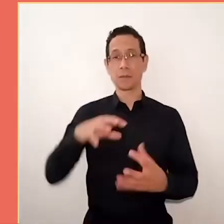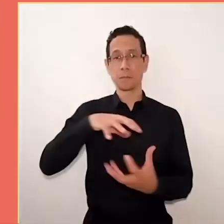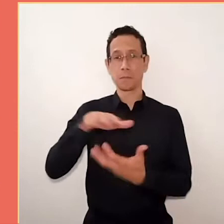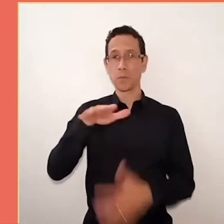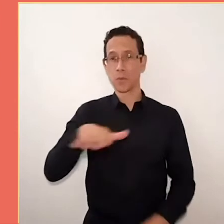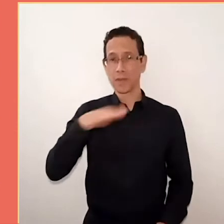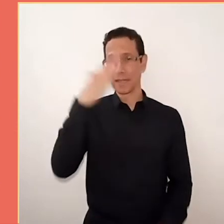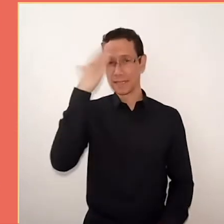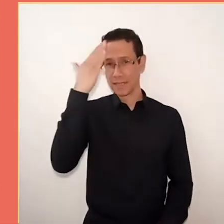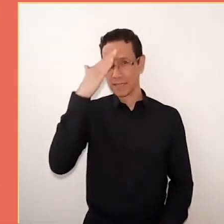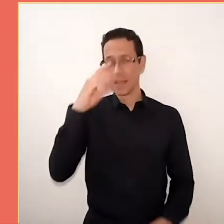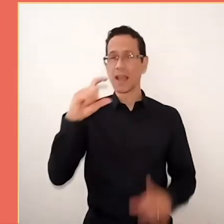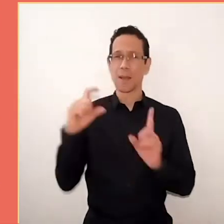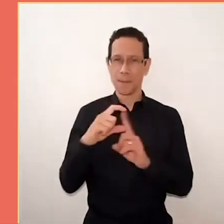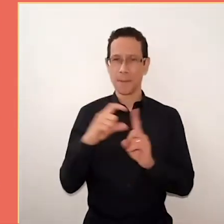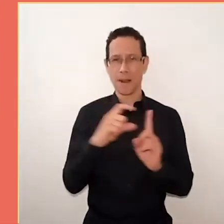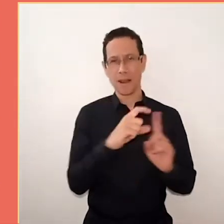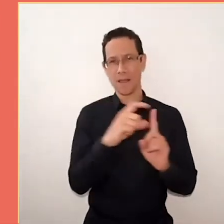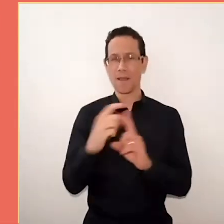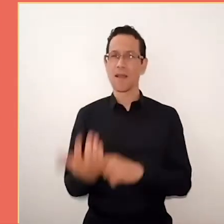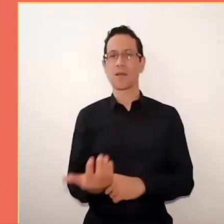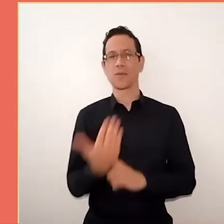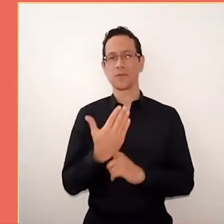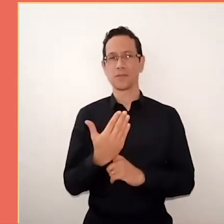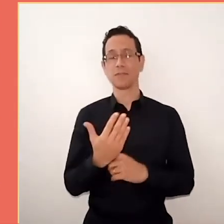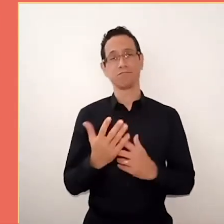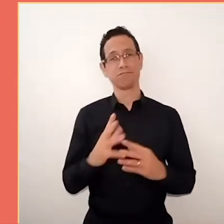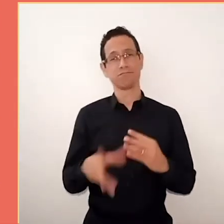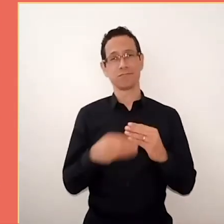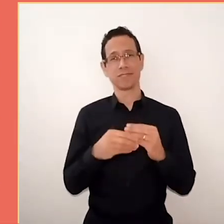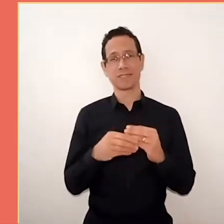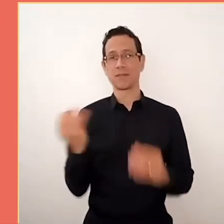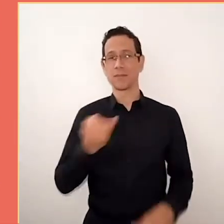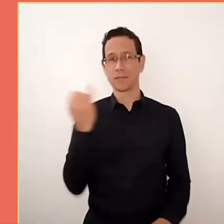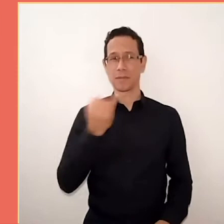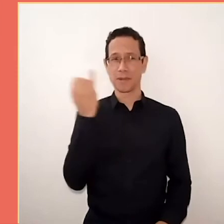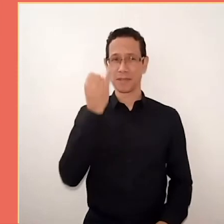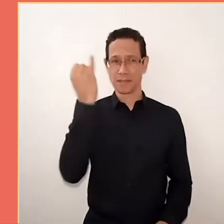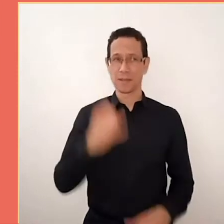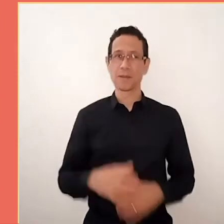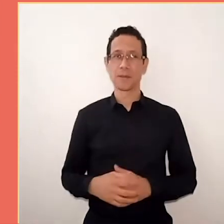Então, eu acho que essa construção, ela é fundamental, sobretudo, eu vou puxando a brasa pra minha sardinha,